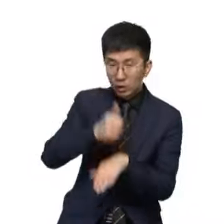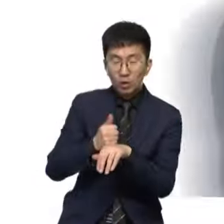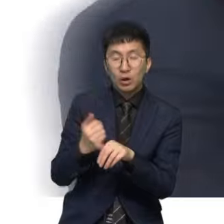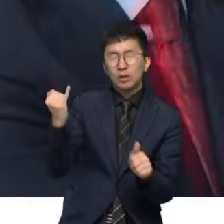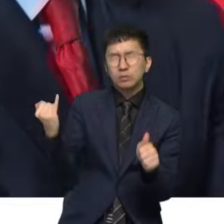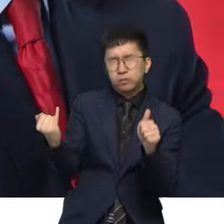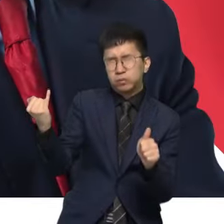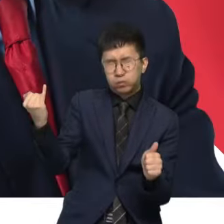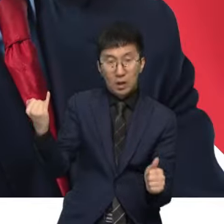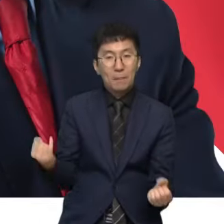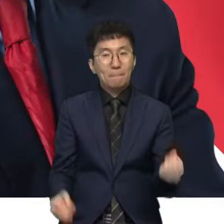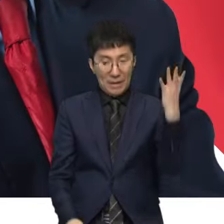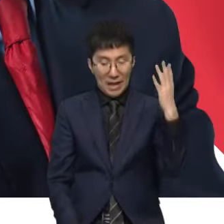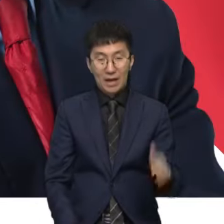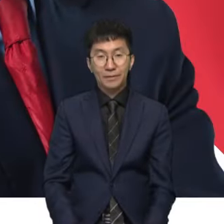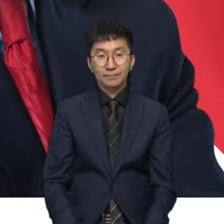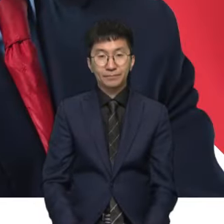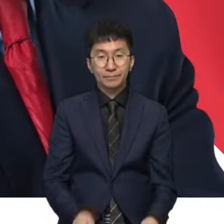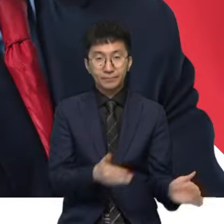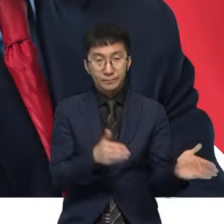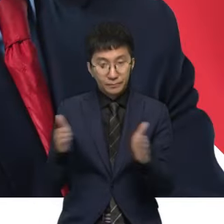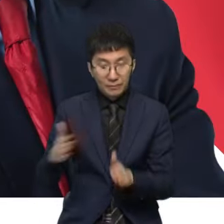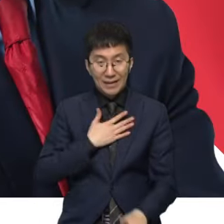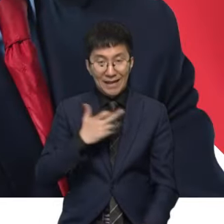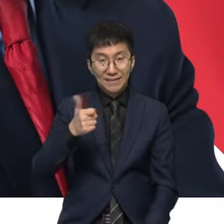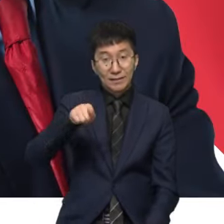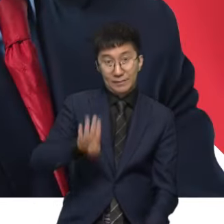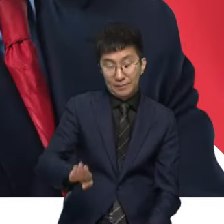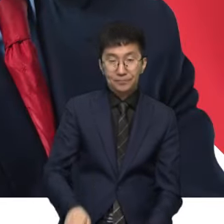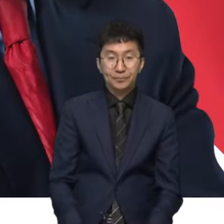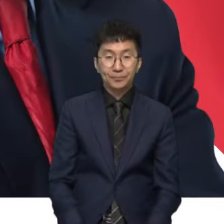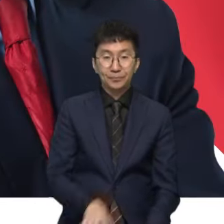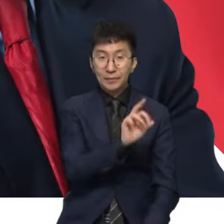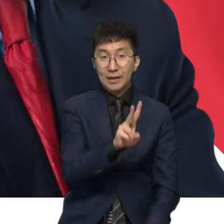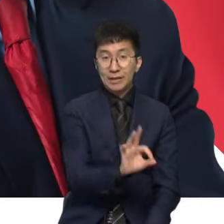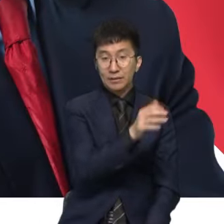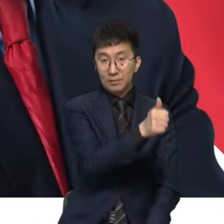편법 대출 논란이 일었던 경기 안산갑 양문석 후보 역시 국민의힘 장성민 후보를